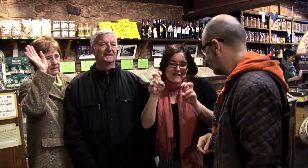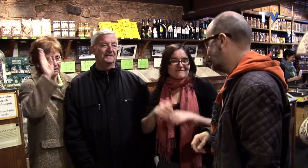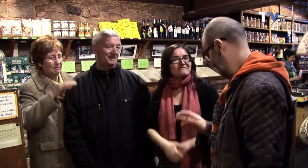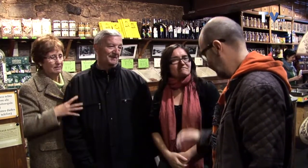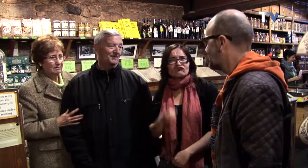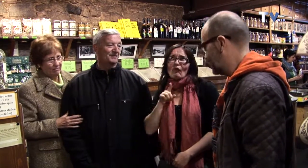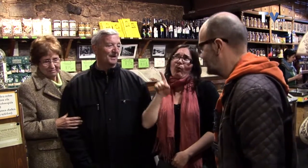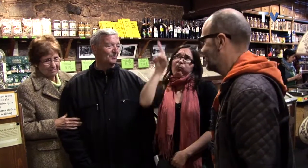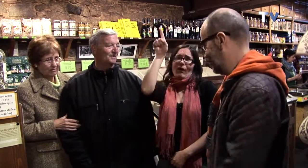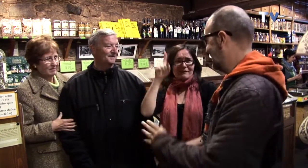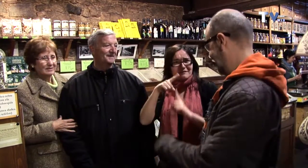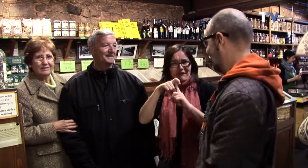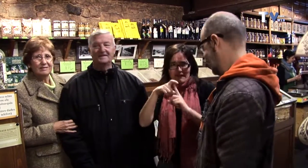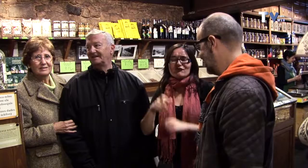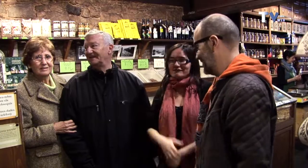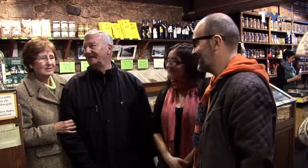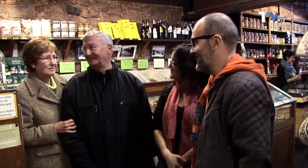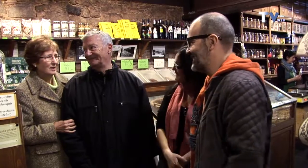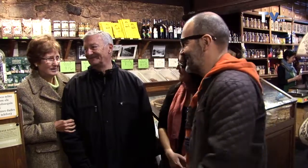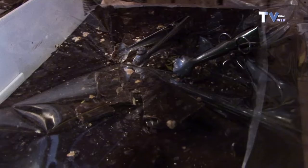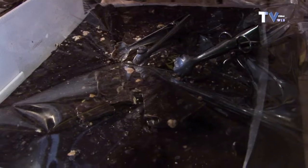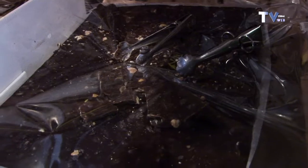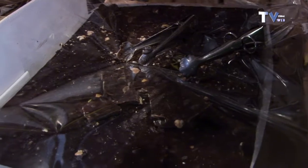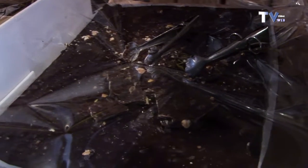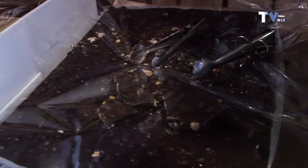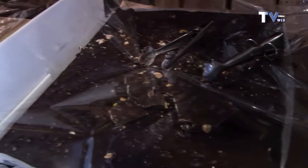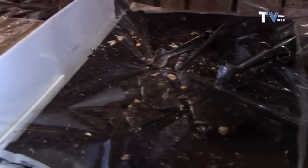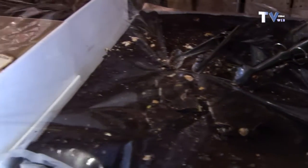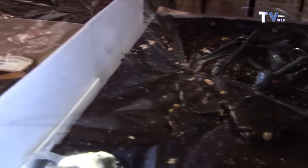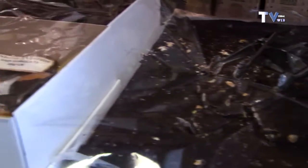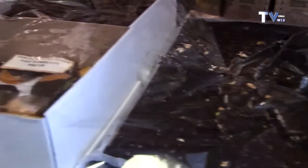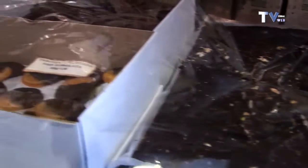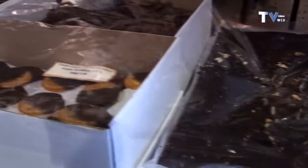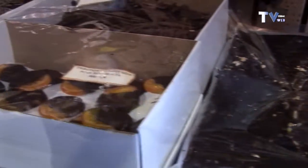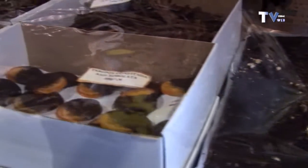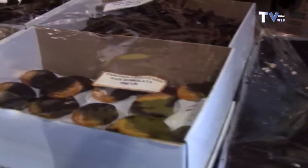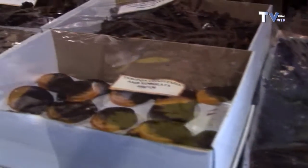Sí, des de la plaza Vilanova, arriba de todo.